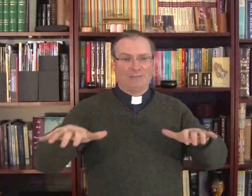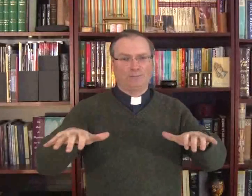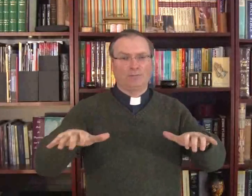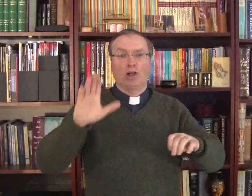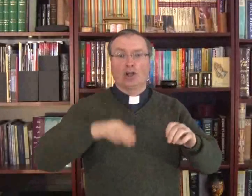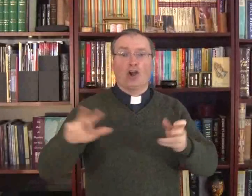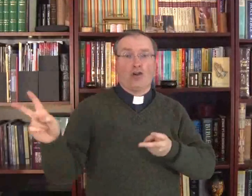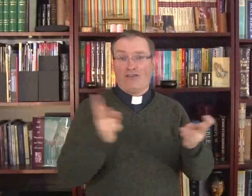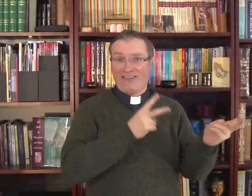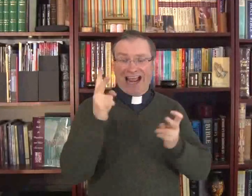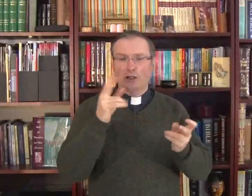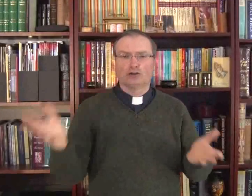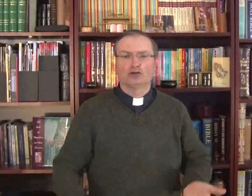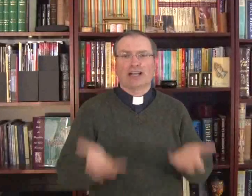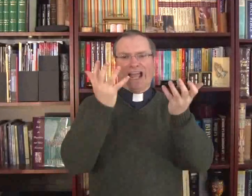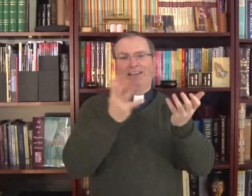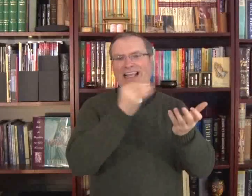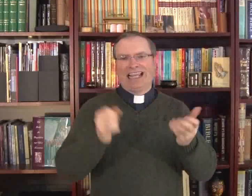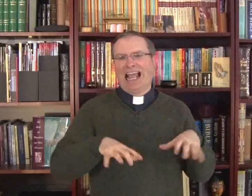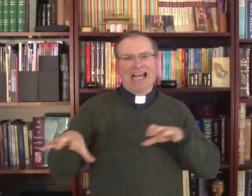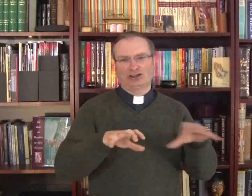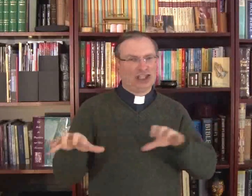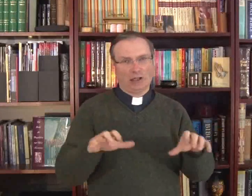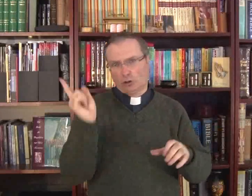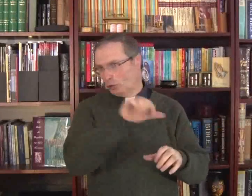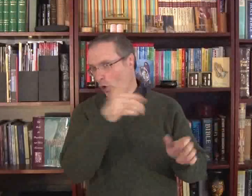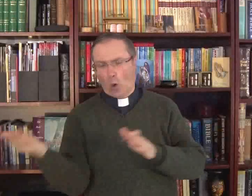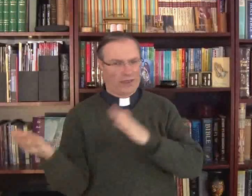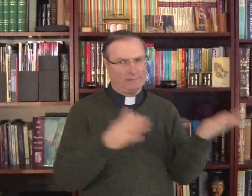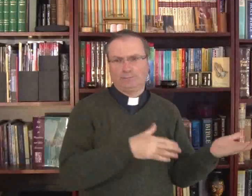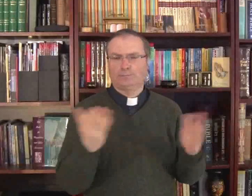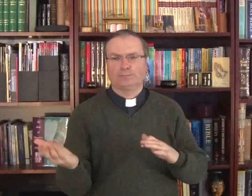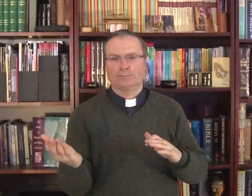que le vent soulève et agite de tous côtés.